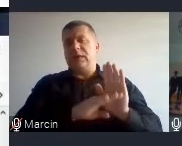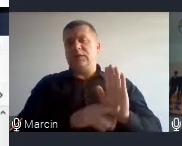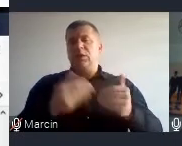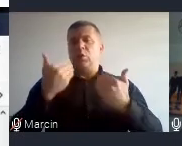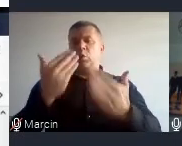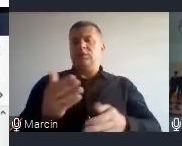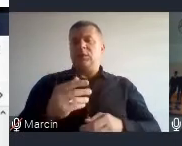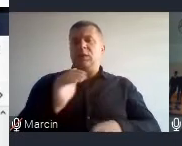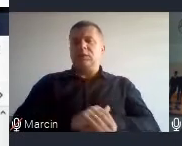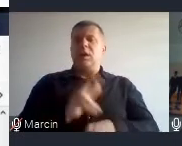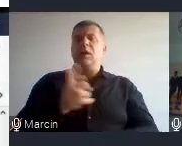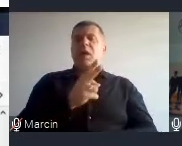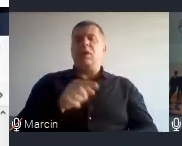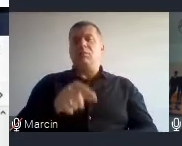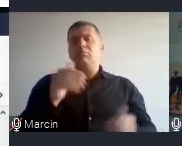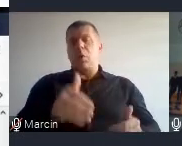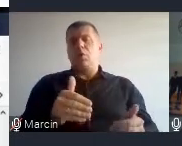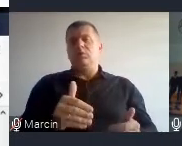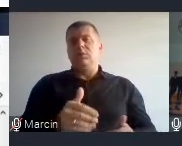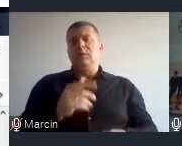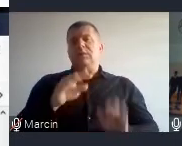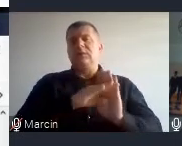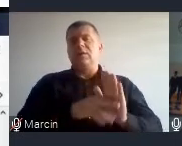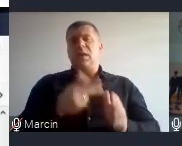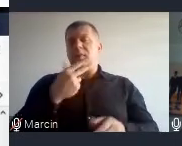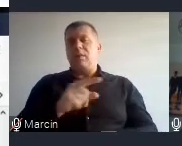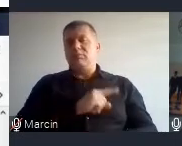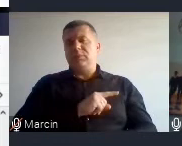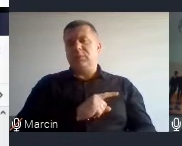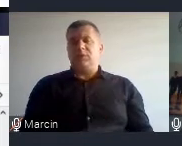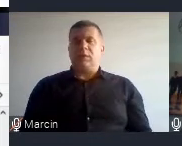tego kiedy się konkretnych zasad nie stosuje.